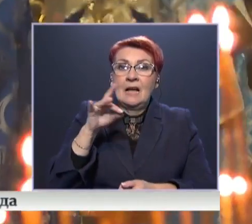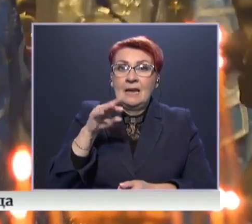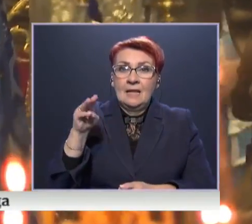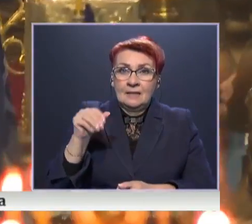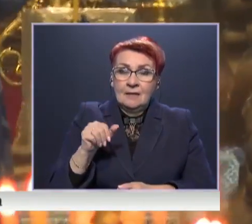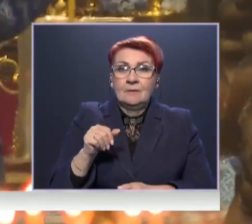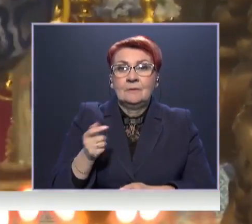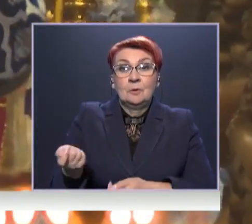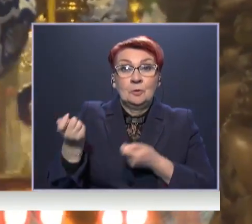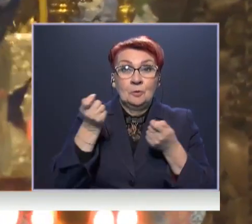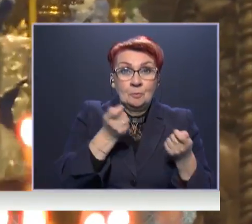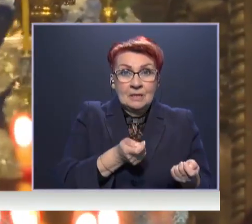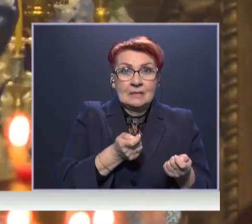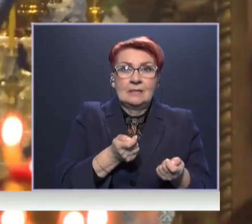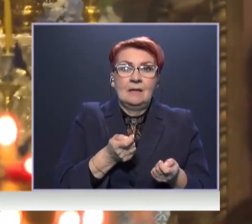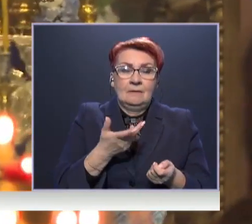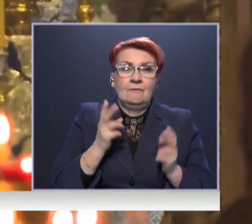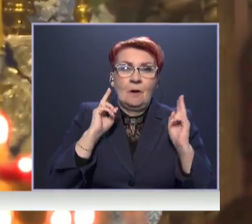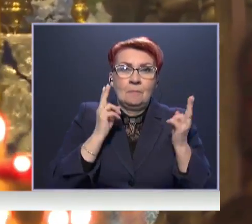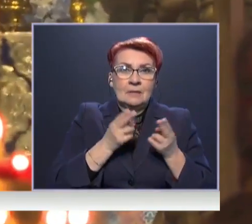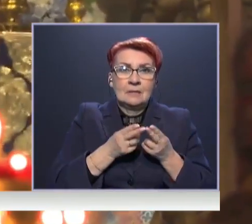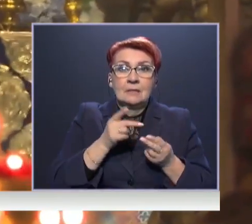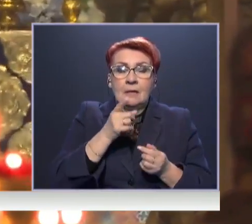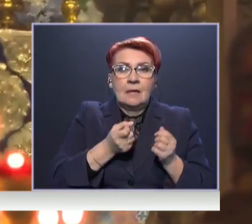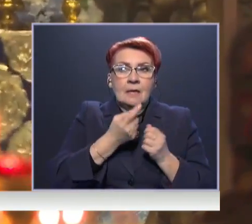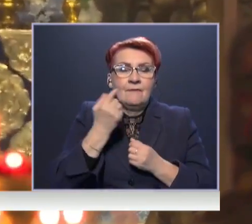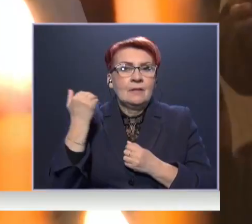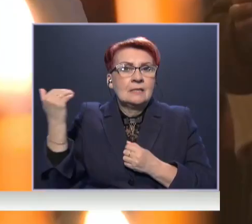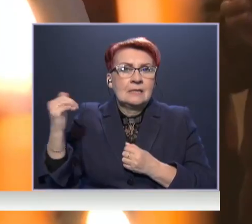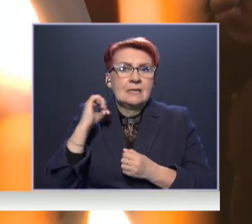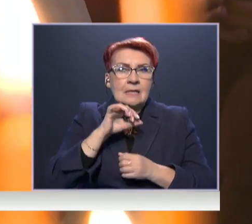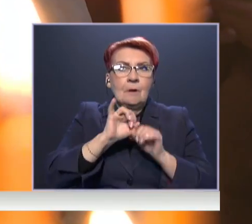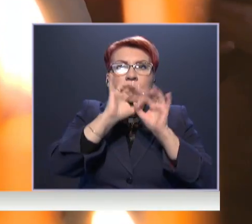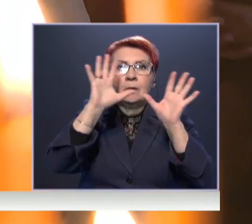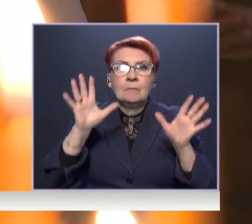принесла образ в Обитель по преданию явилась сама Пресвятая Богородица и повелела Помогать больным